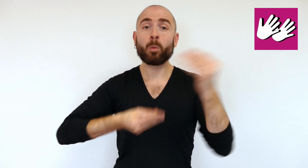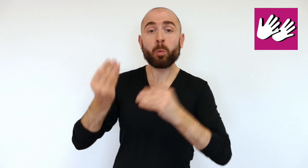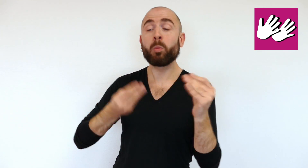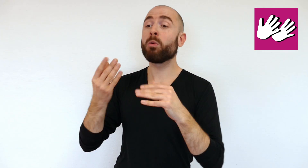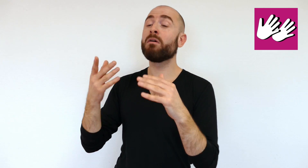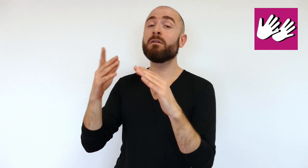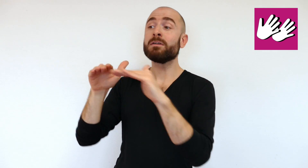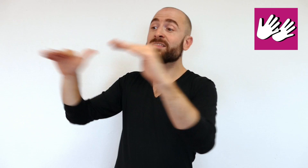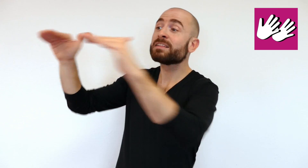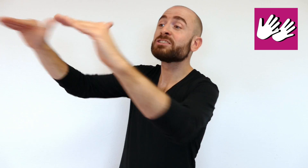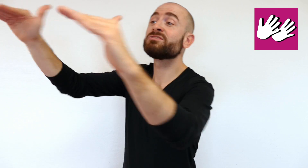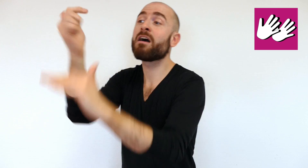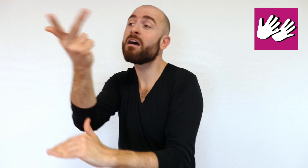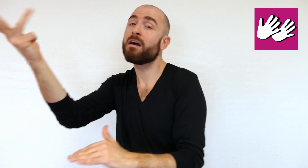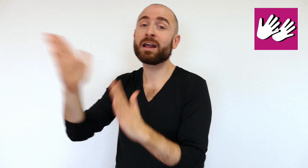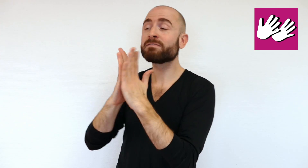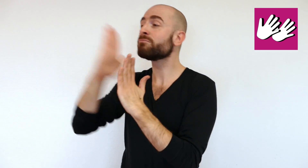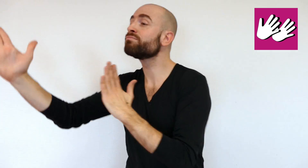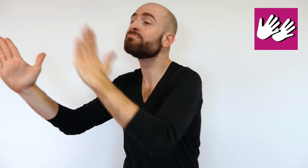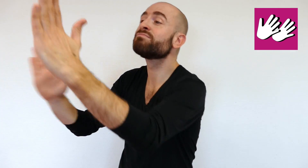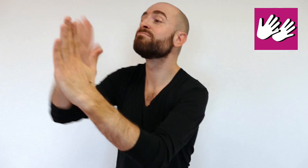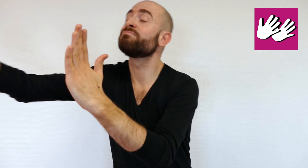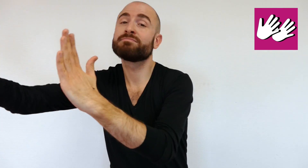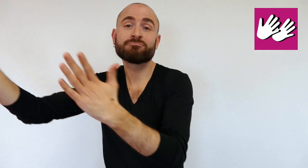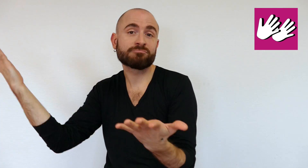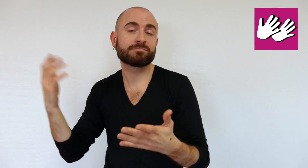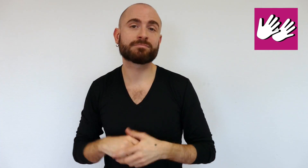ou bien mélangées avec les autres documents.